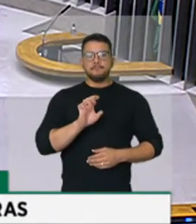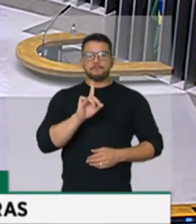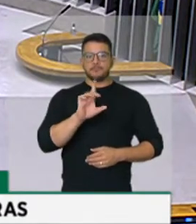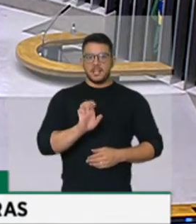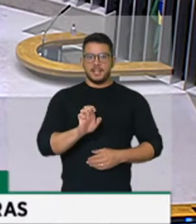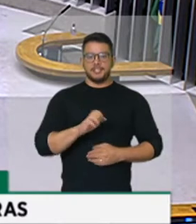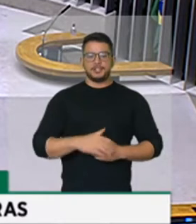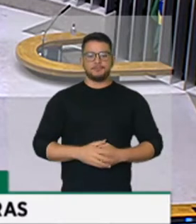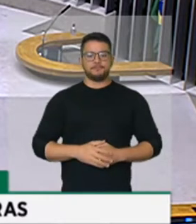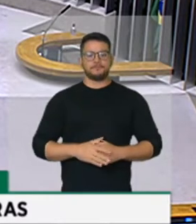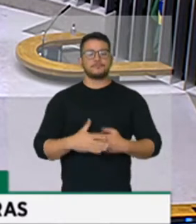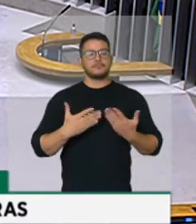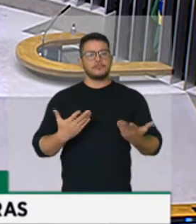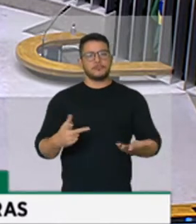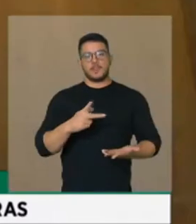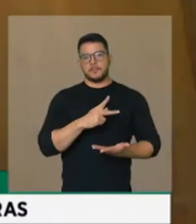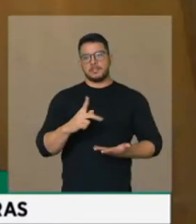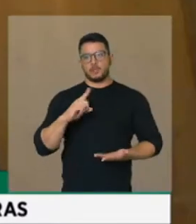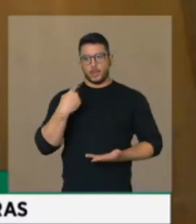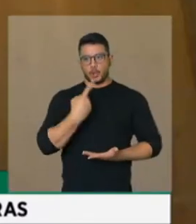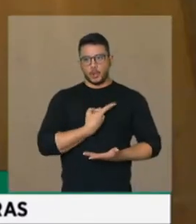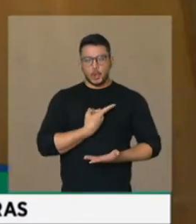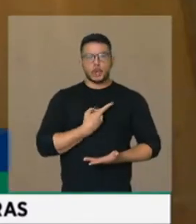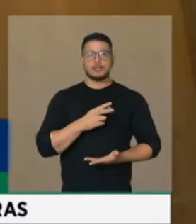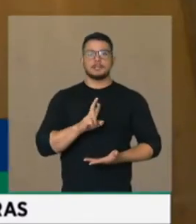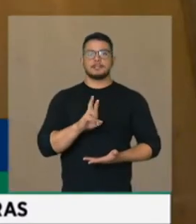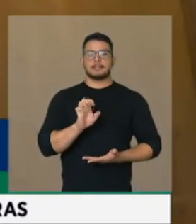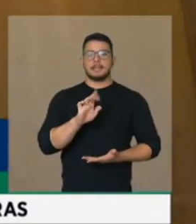PRA CAPITALIZAÇÃO A ELETROBRAS. [PRESIDENTE]: COMO